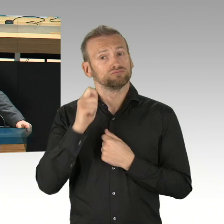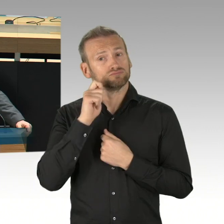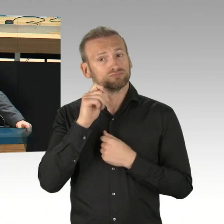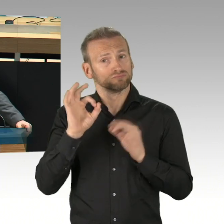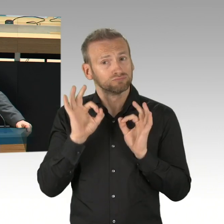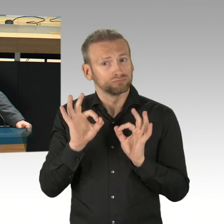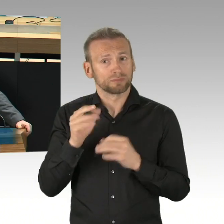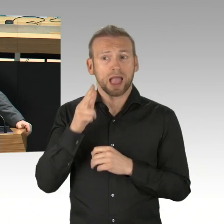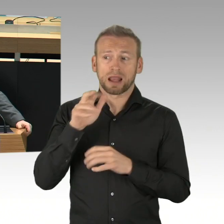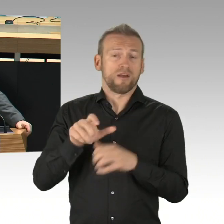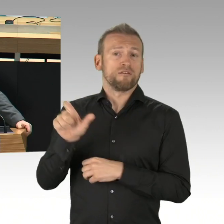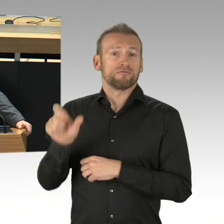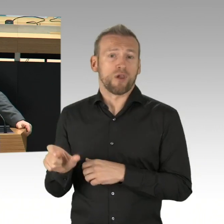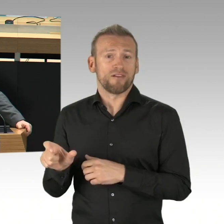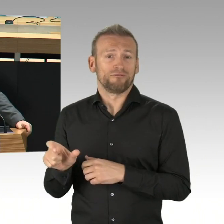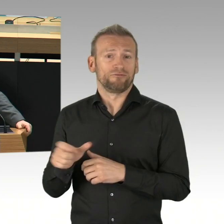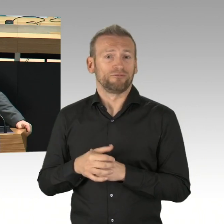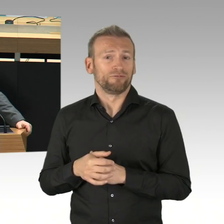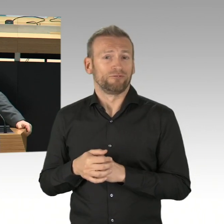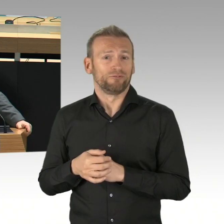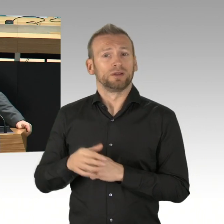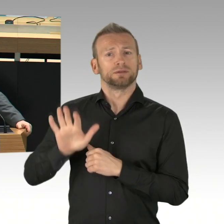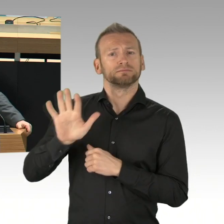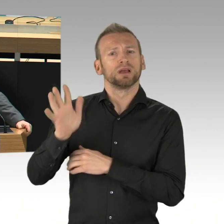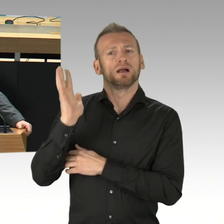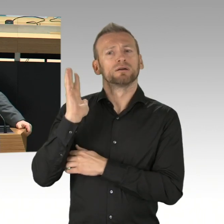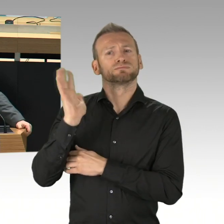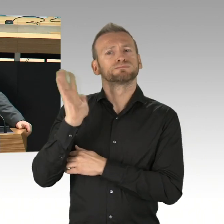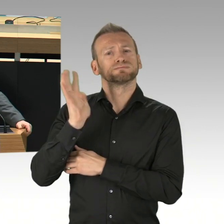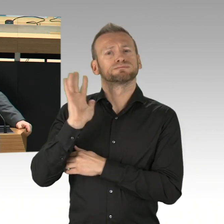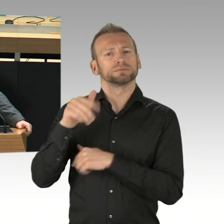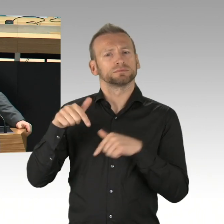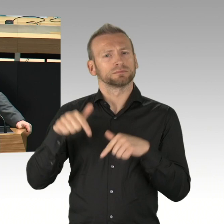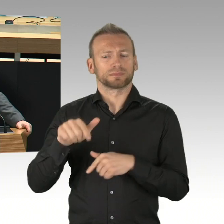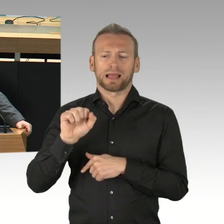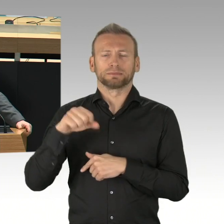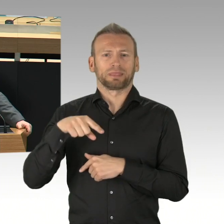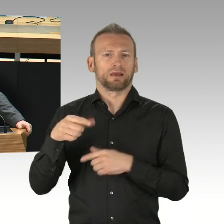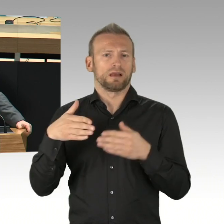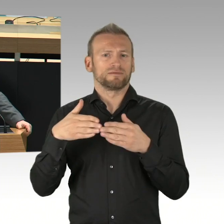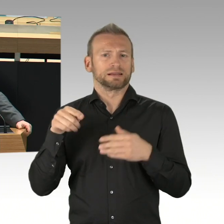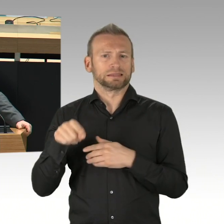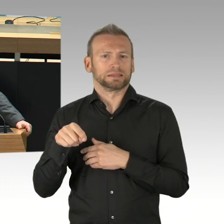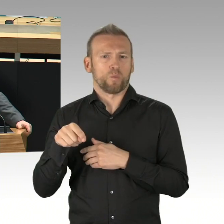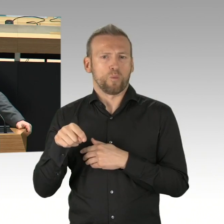Sie sind in Ihren verschiedenen Funktionen in diesem Parlament hochgradig analytisch vorgegangen, Sie waren ein Diskutant,